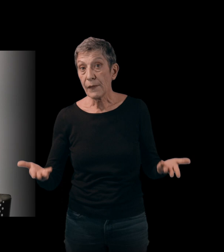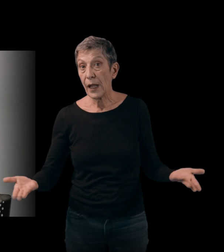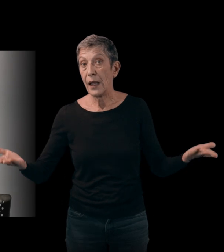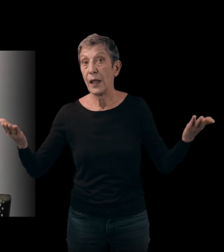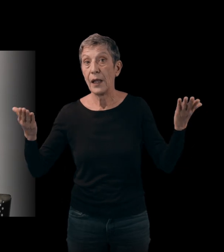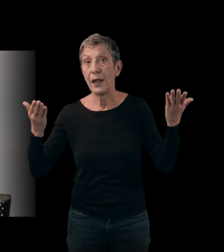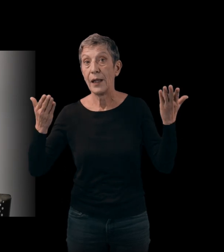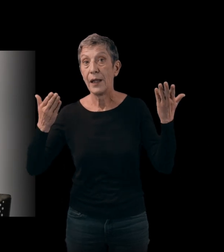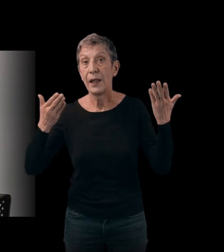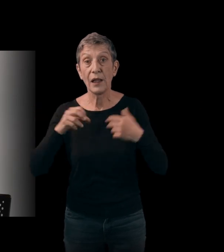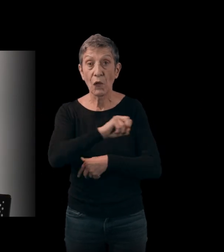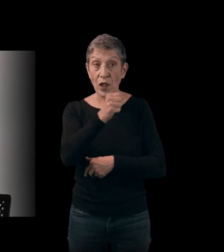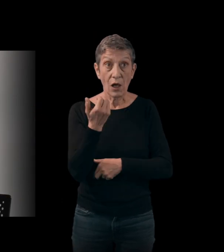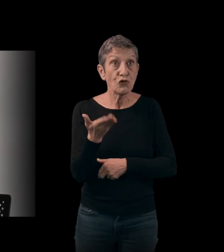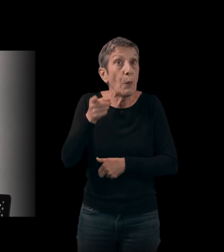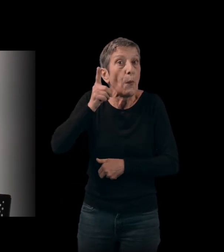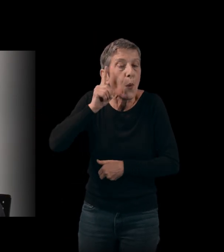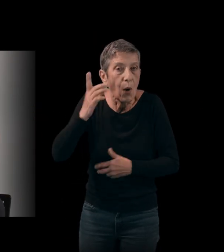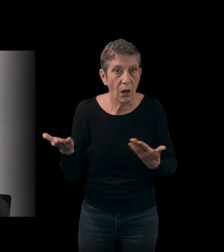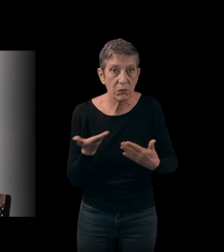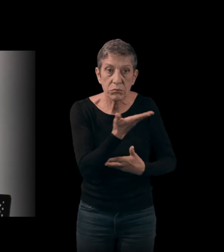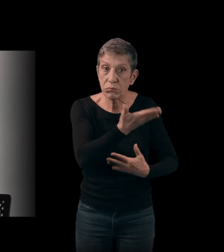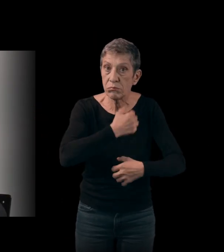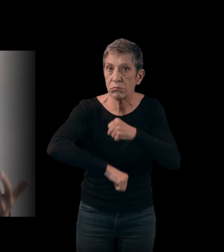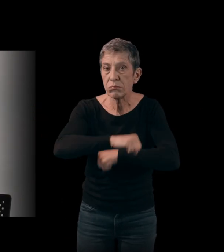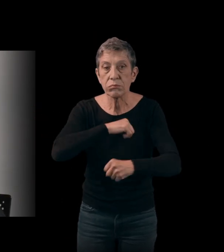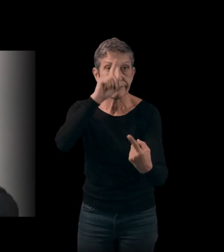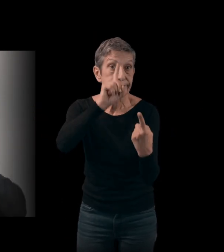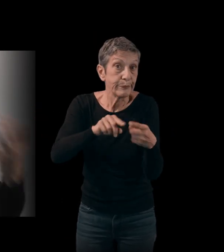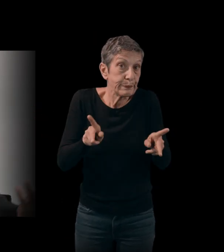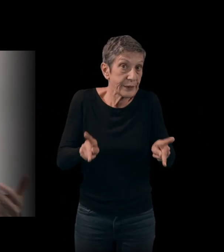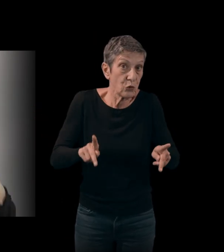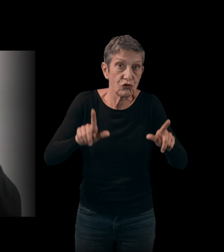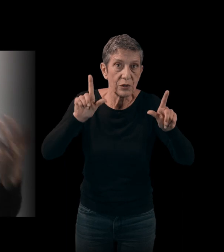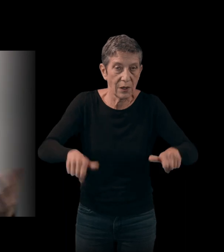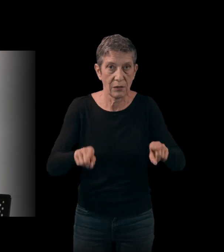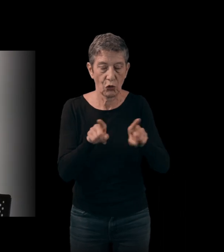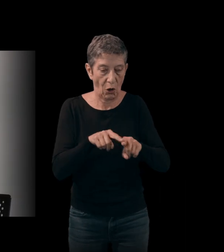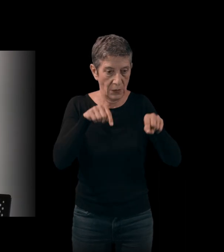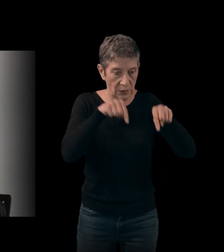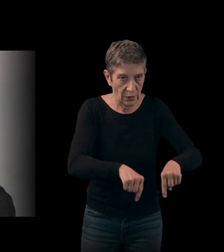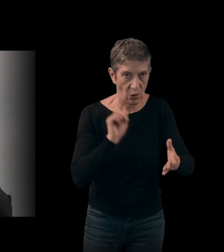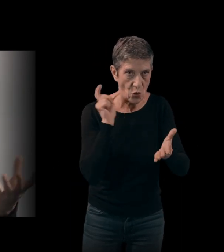Pourquoi ces voyages-là ? Il y a beaucoup de raisons. Il y a une raison pédagogique qui est le décentrement, de sortir